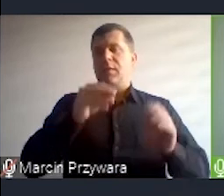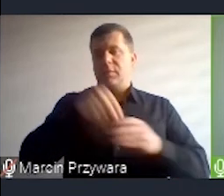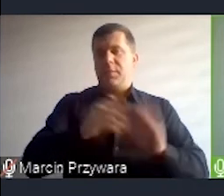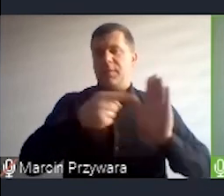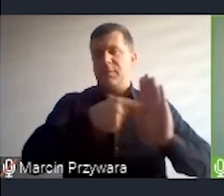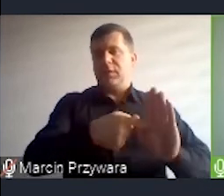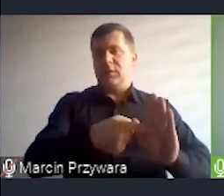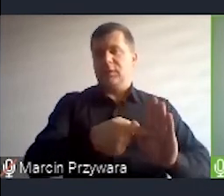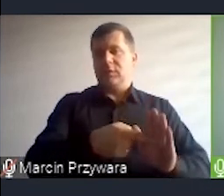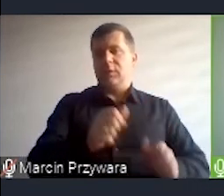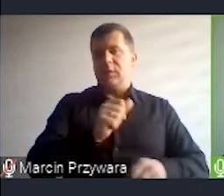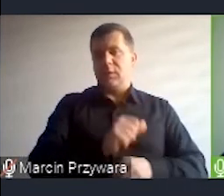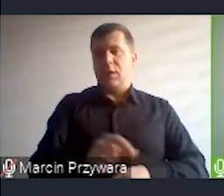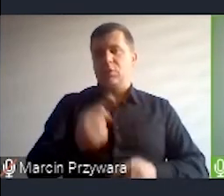Oczywiście w wytycznych jest ich odrobinę więcej,